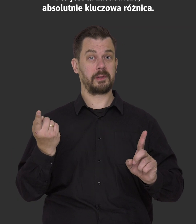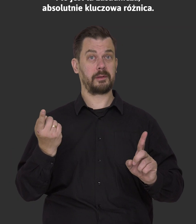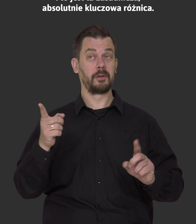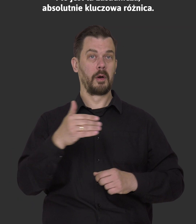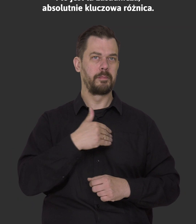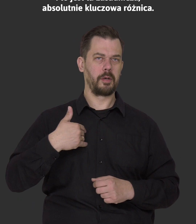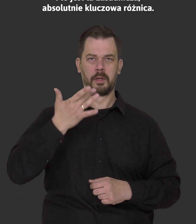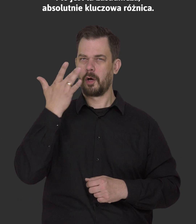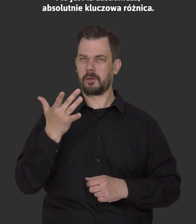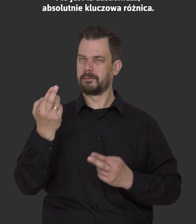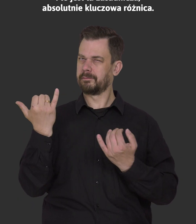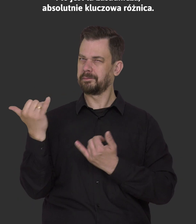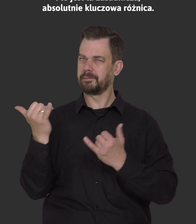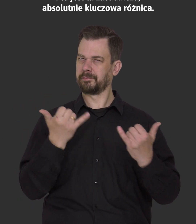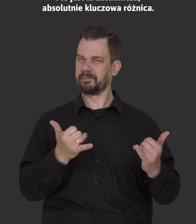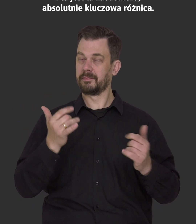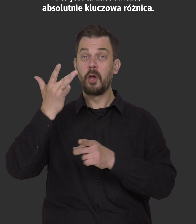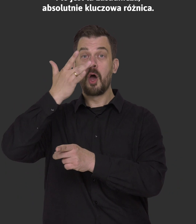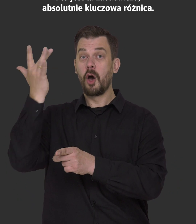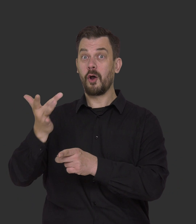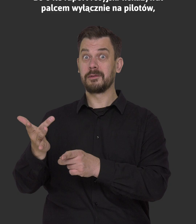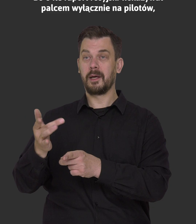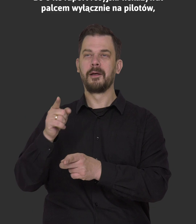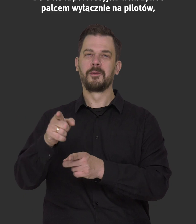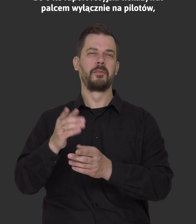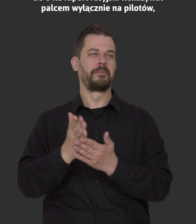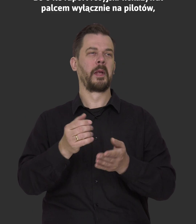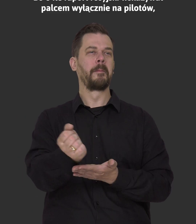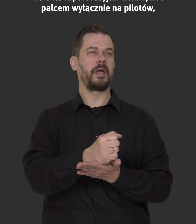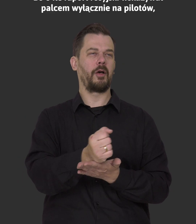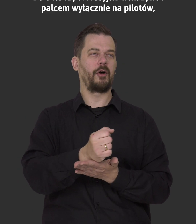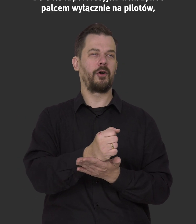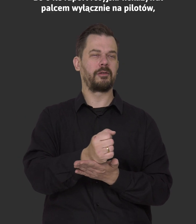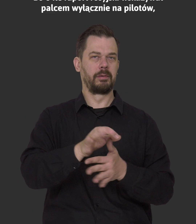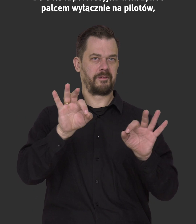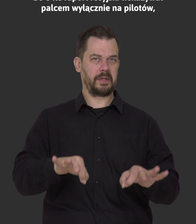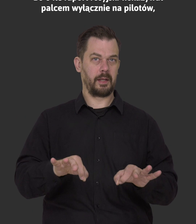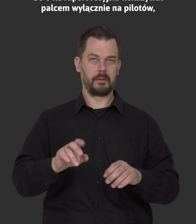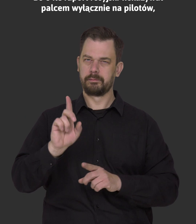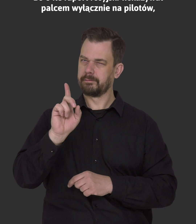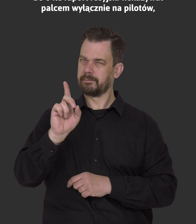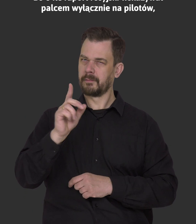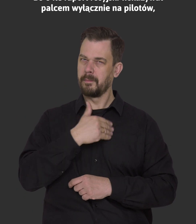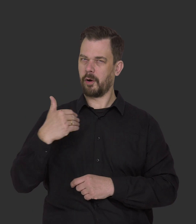I to jest ta zasadnicza, absolutnie kluczowa różnica. Bo o ile raport rosyjski wskazywał palcem wyłącznie na pilotów,